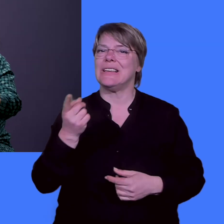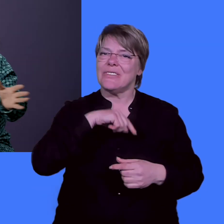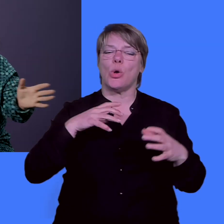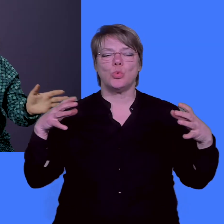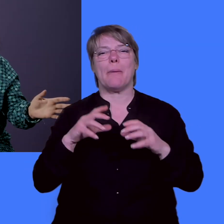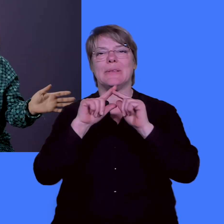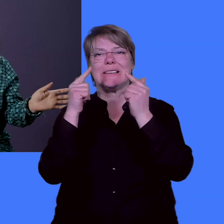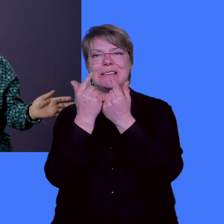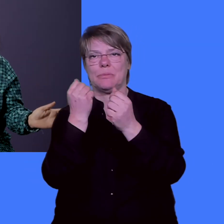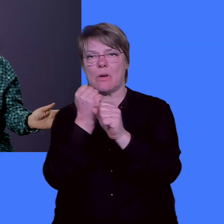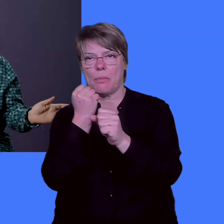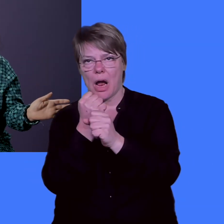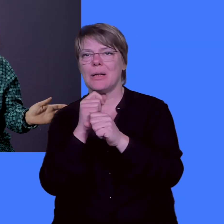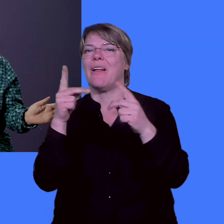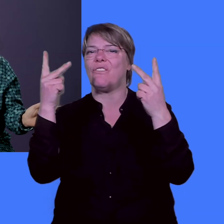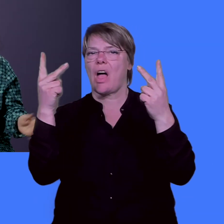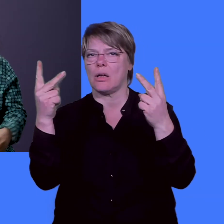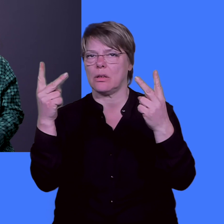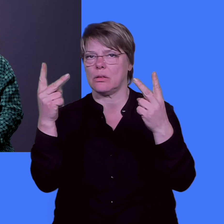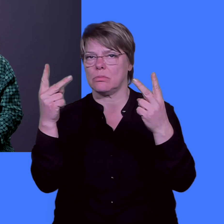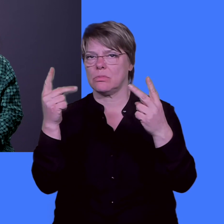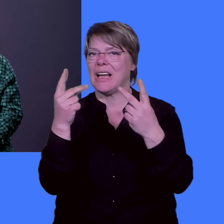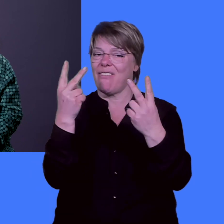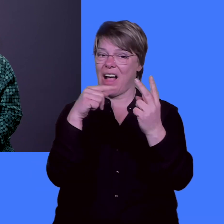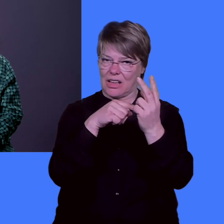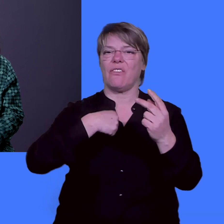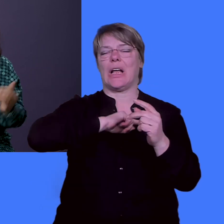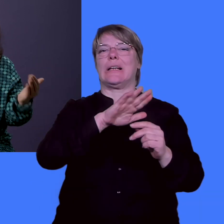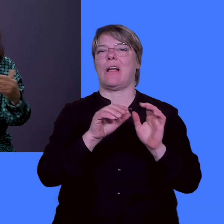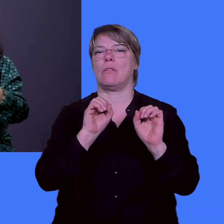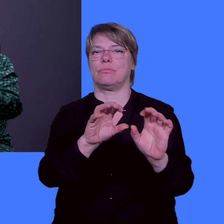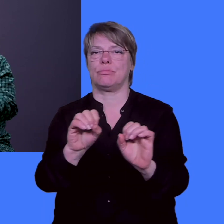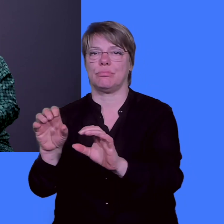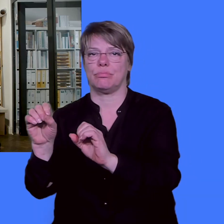die Vielfalt dann tatsächlich im Kitaalltag zu präsentieren, anhand der Themen der Kinder.